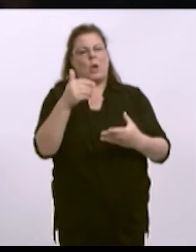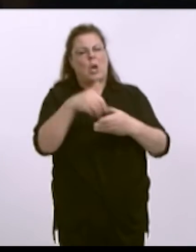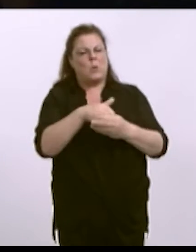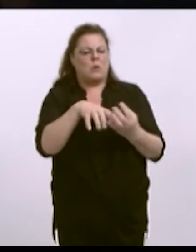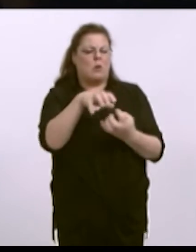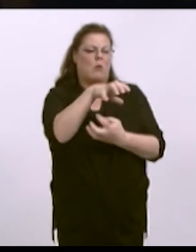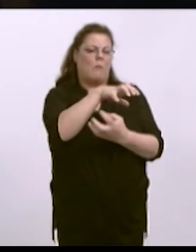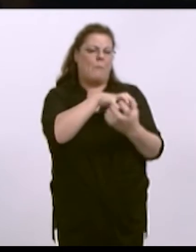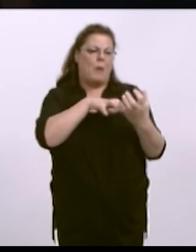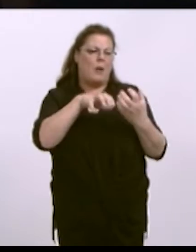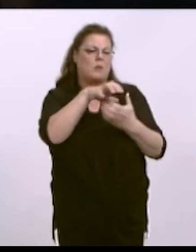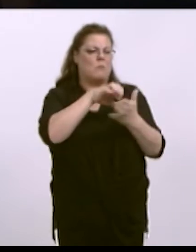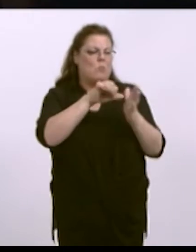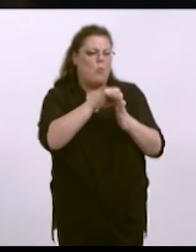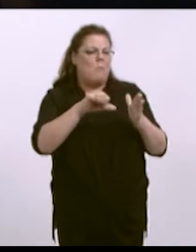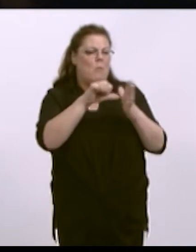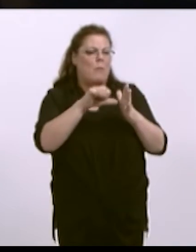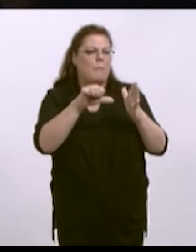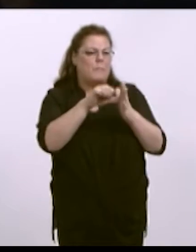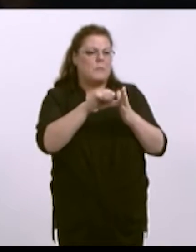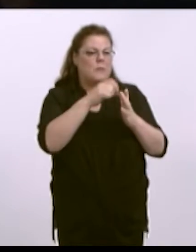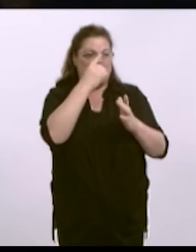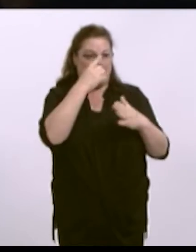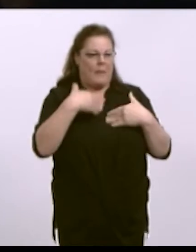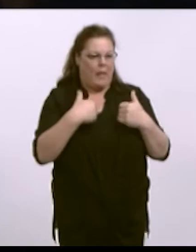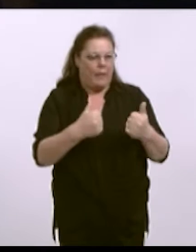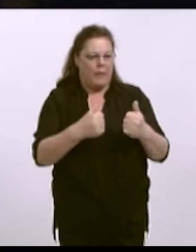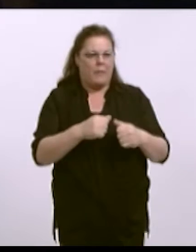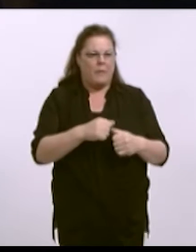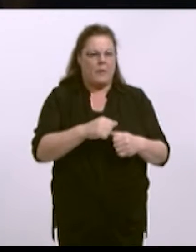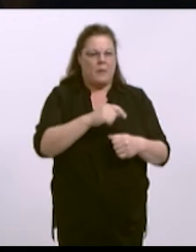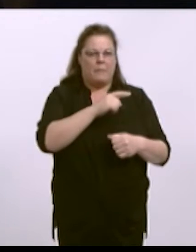maeír problemau syml eisoes wedi cael eu didoli allan y dyddiau yma, a dim ond y problemau